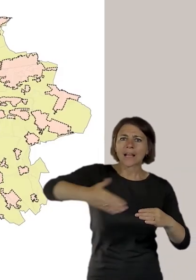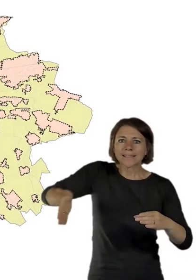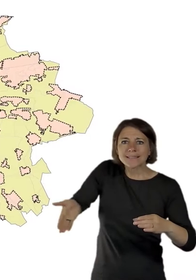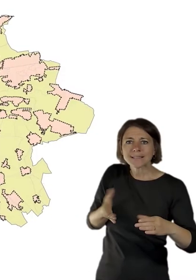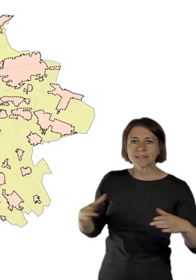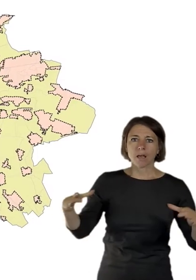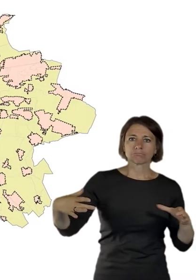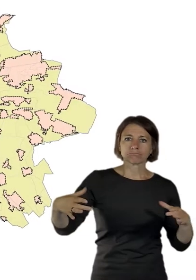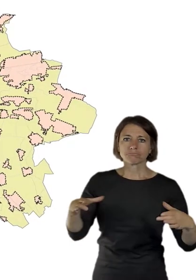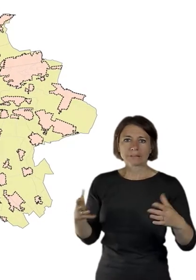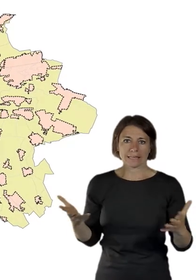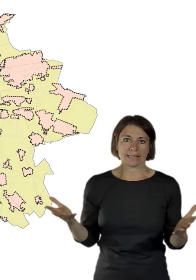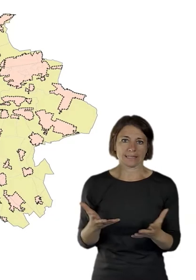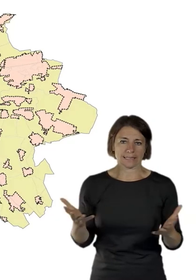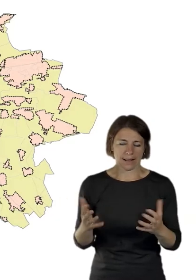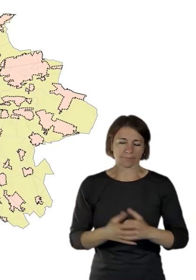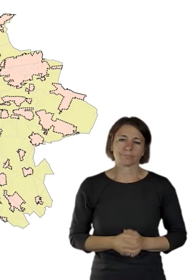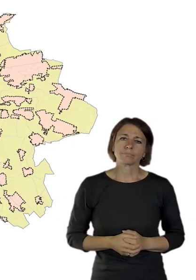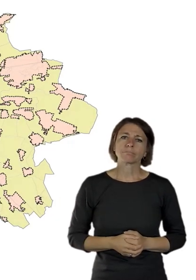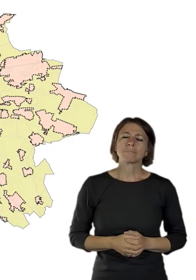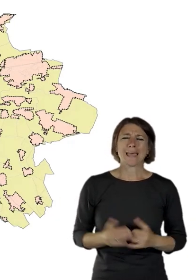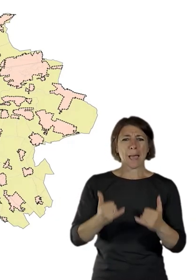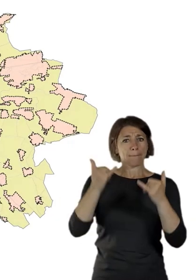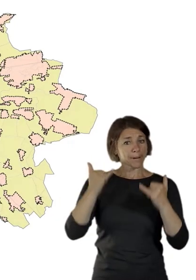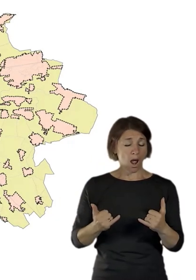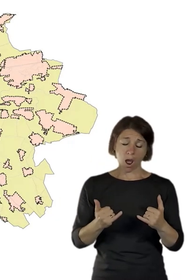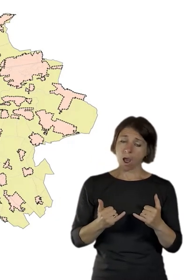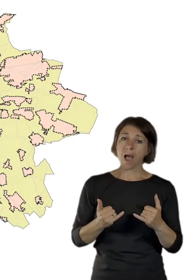Úkolem Metropolitního plánu je určit, kde přesně město začíná a kde končí.